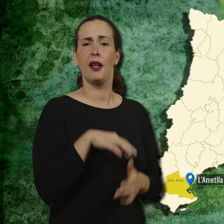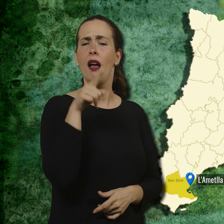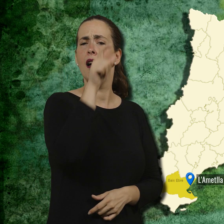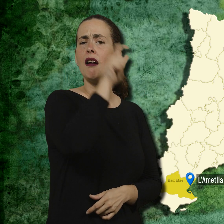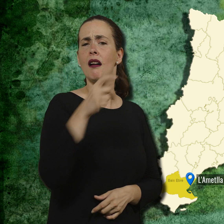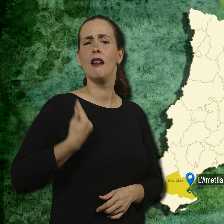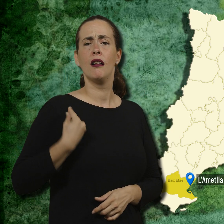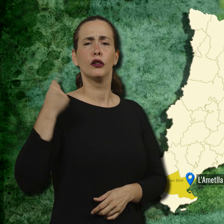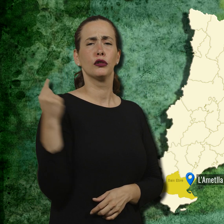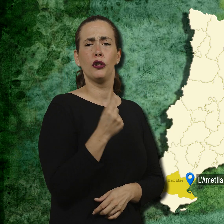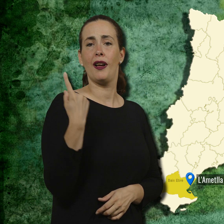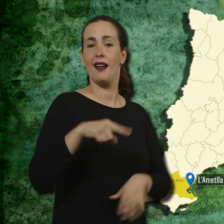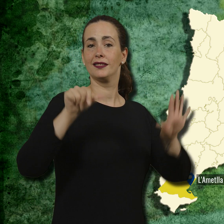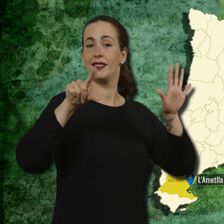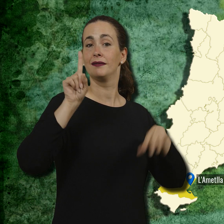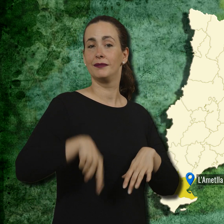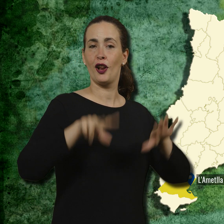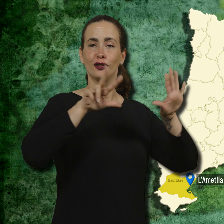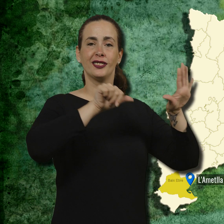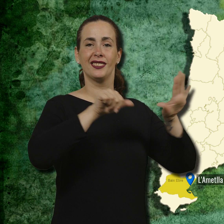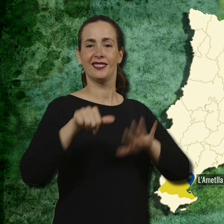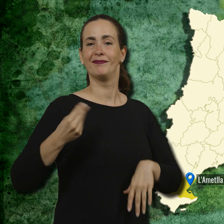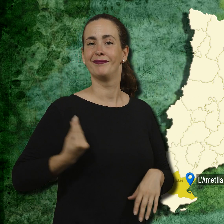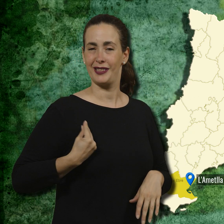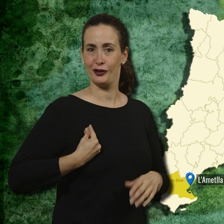Població: 6.866 habitants.